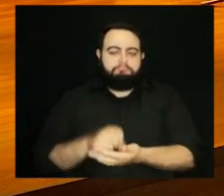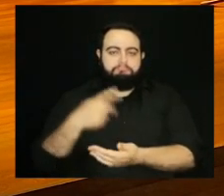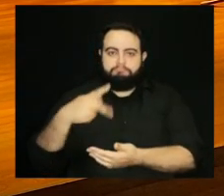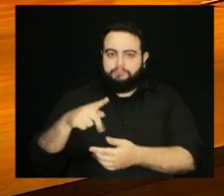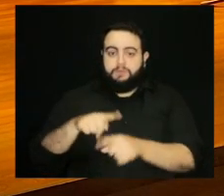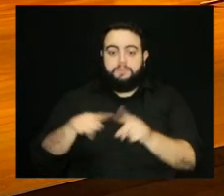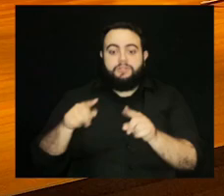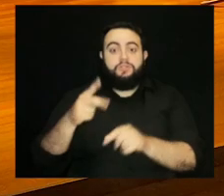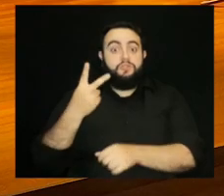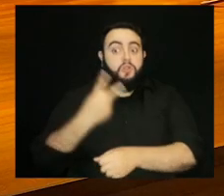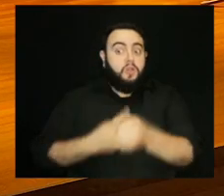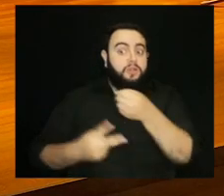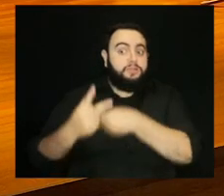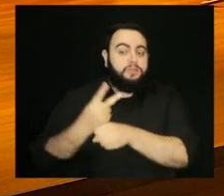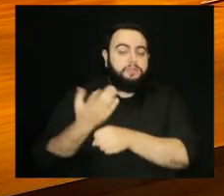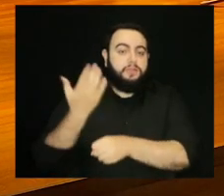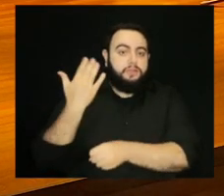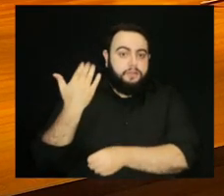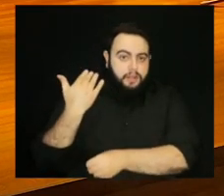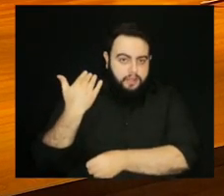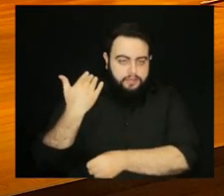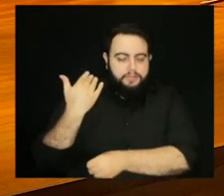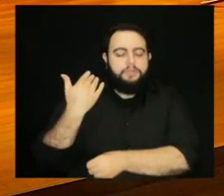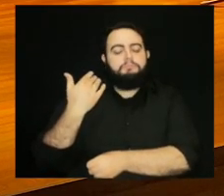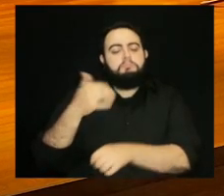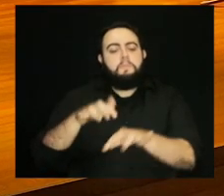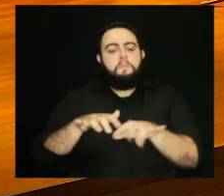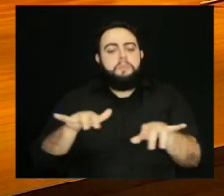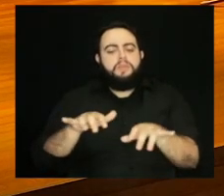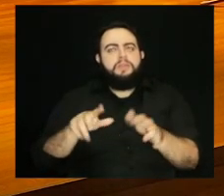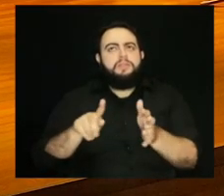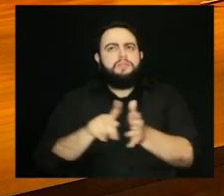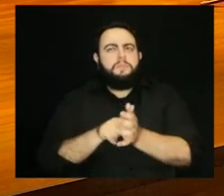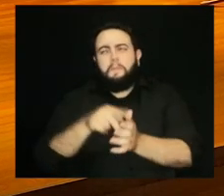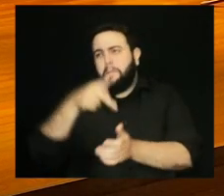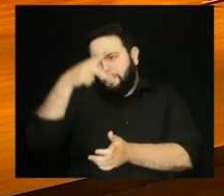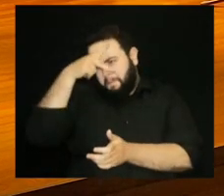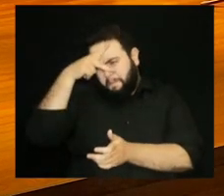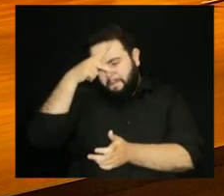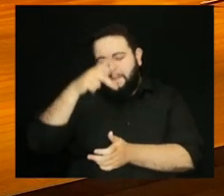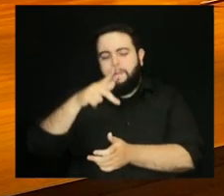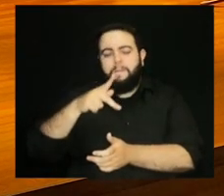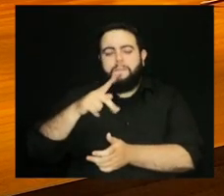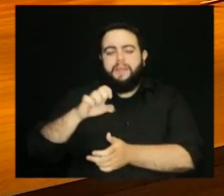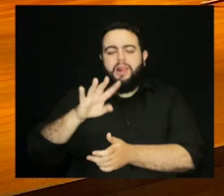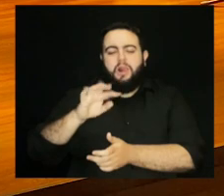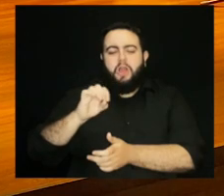anos atrás um pianista de Pelotas, que eu vou me esquecer o nome dele agora, Marcelo Cazarré